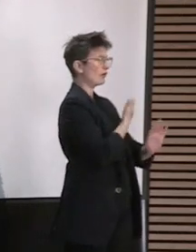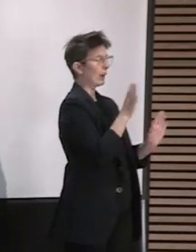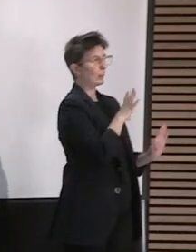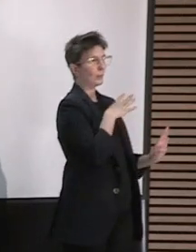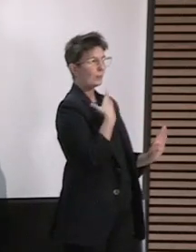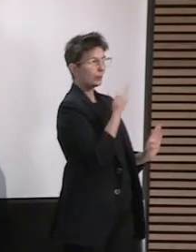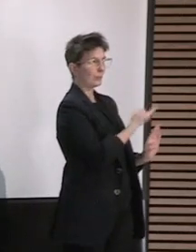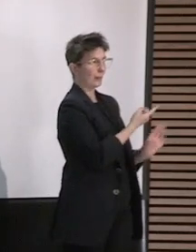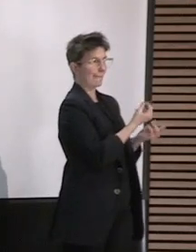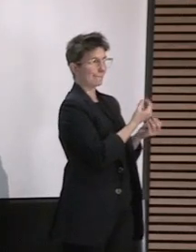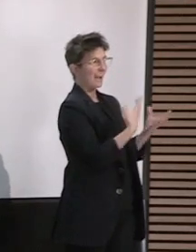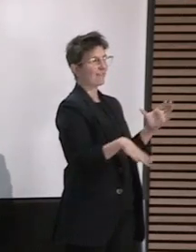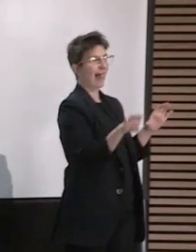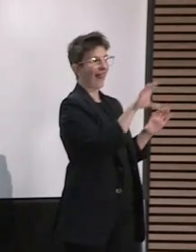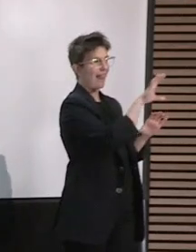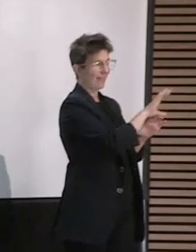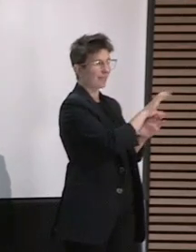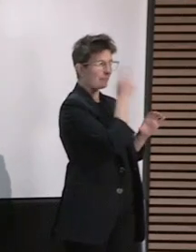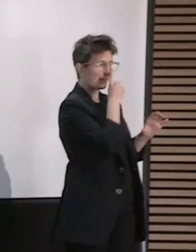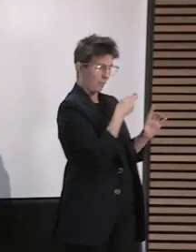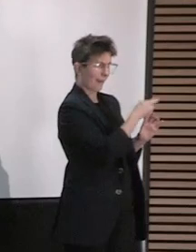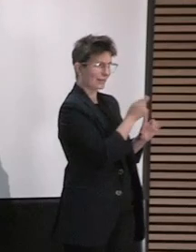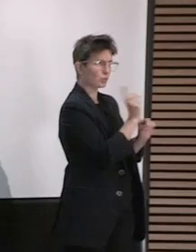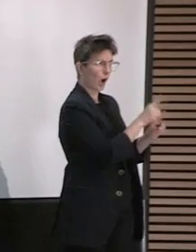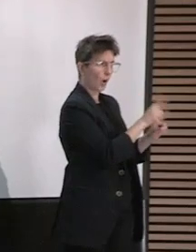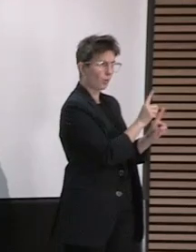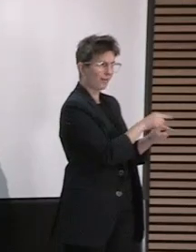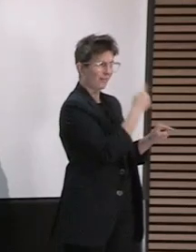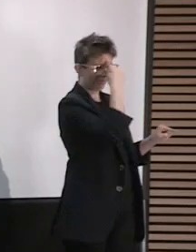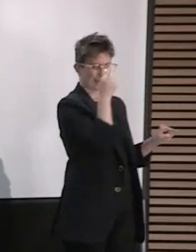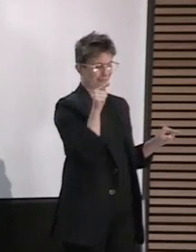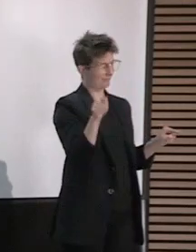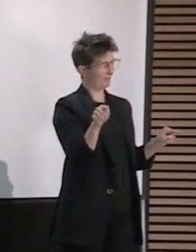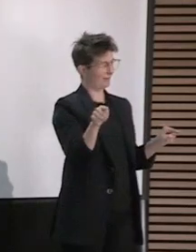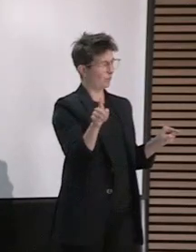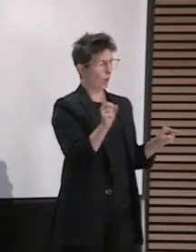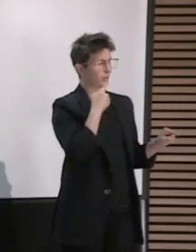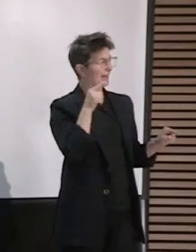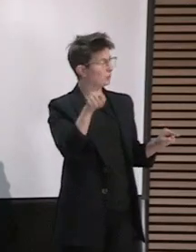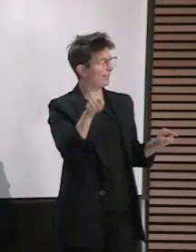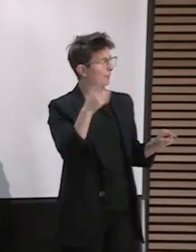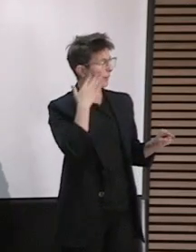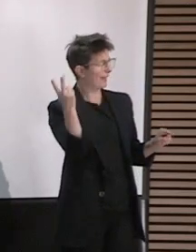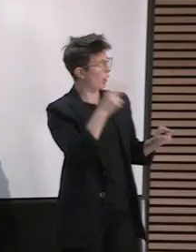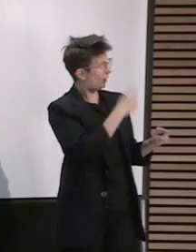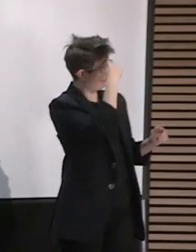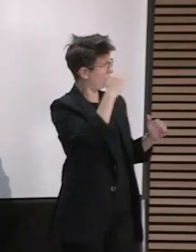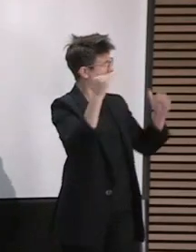e tiro haere ana ara i taua Kura Tuarua me te kii "He aha te reinga? "Kaore e taea e koe